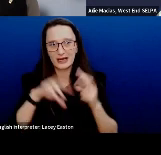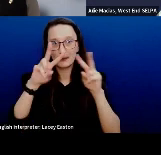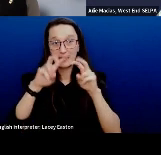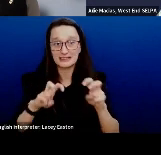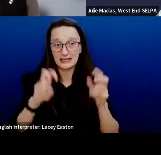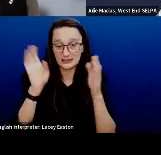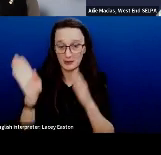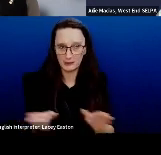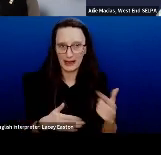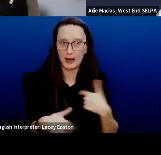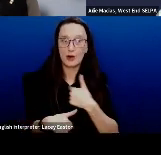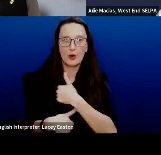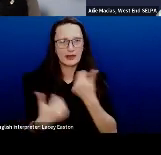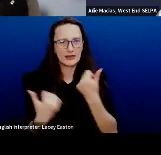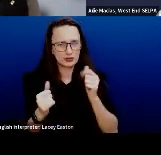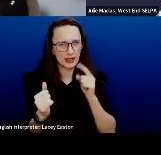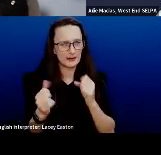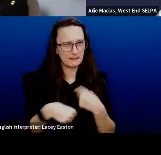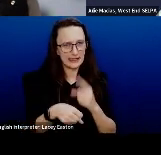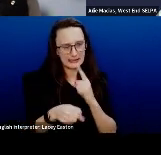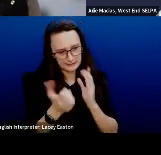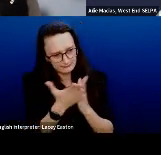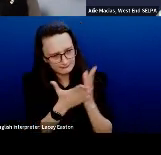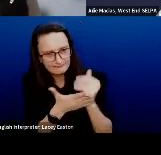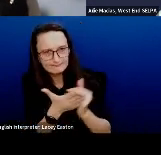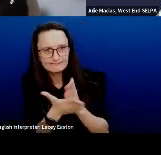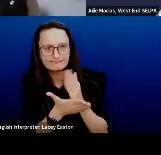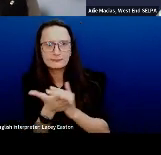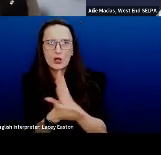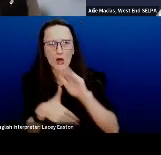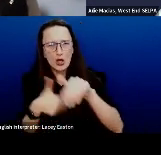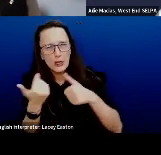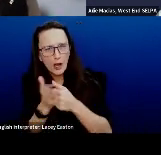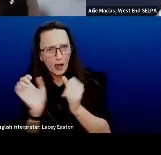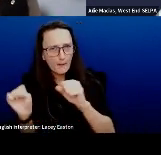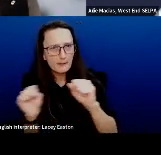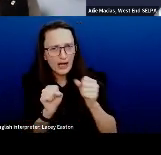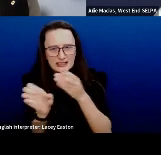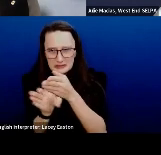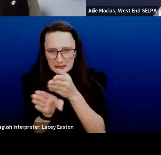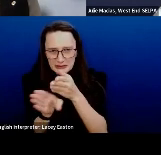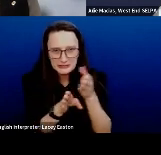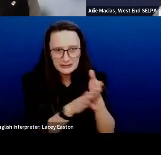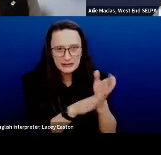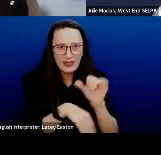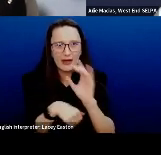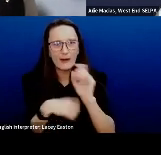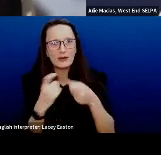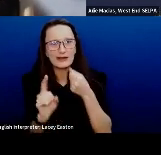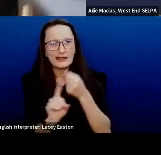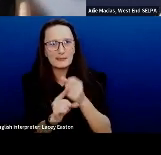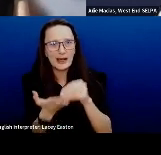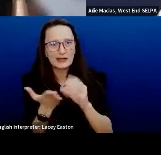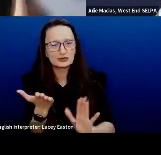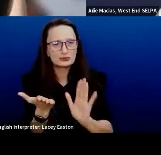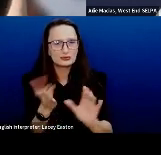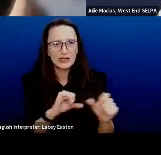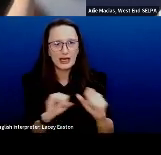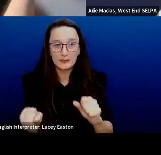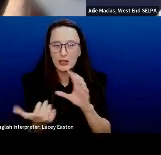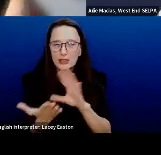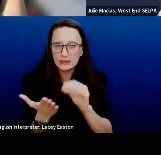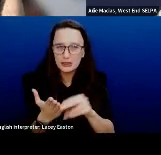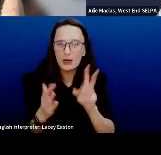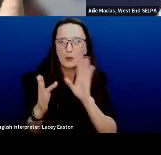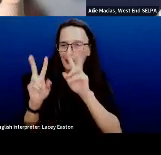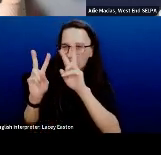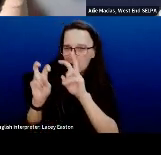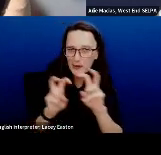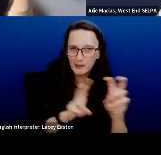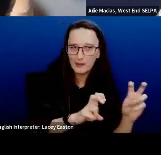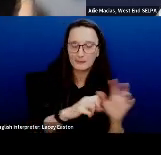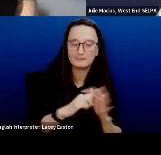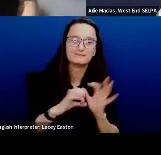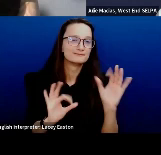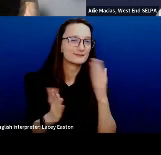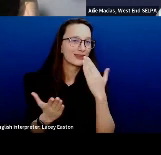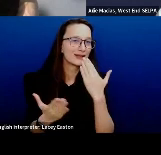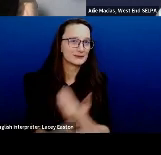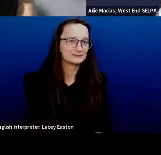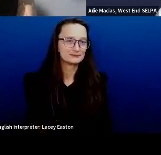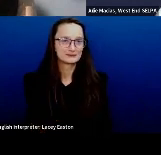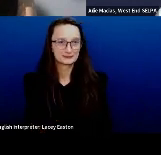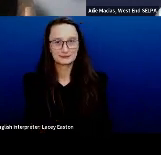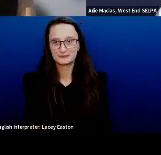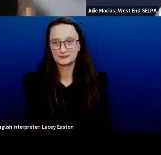por eso que nos lleva 15 días elaborar ese plan de evaluación. Tratamos de ser bien exhaustivos y ver todas las areas que impactan la habilidad para que un estudiante aprenda